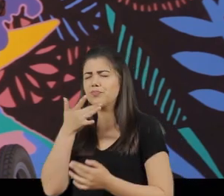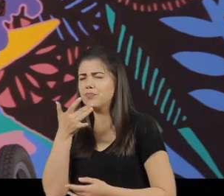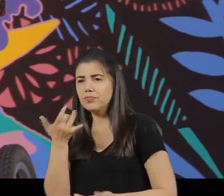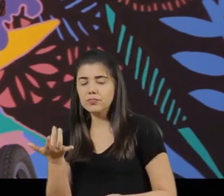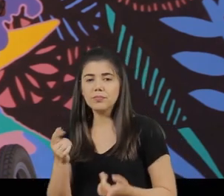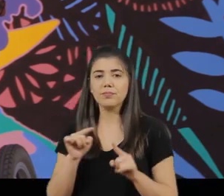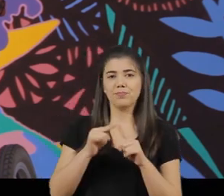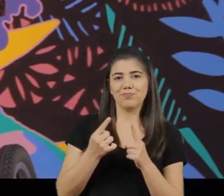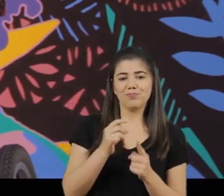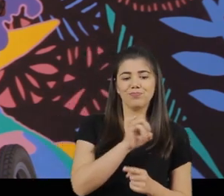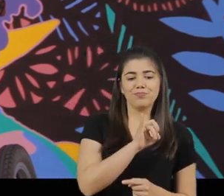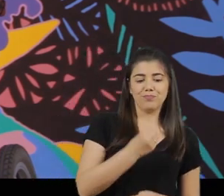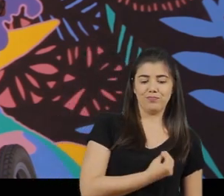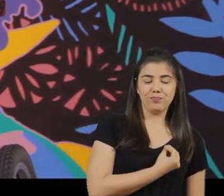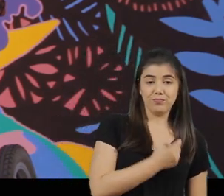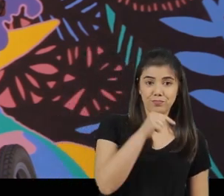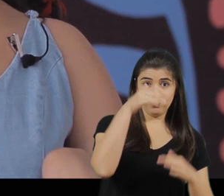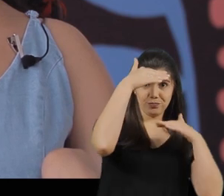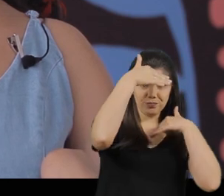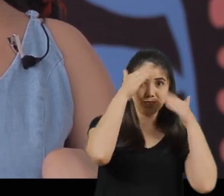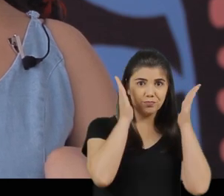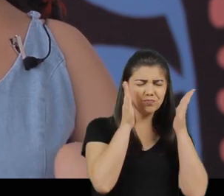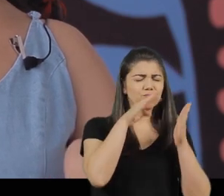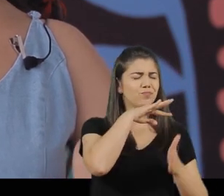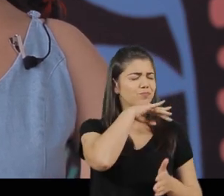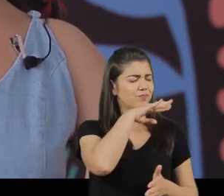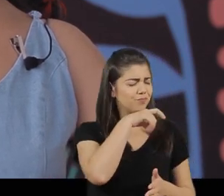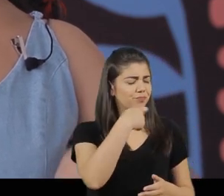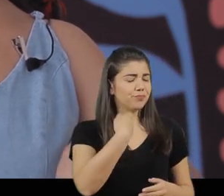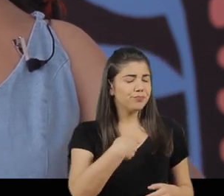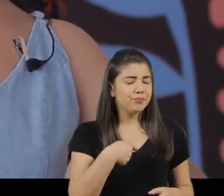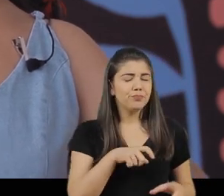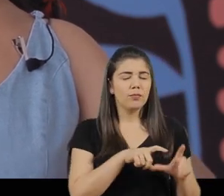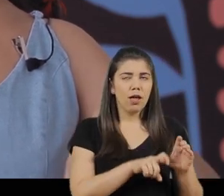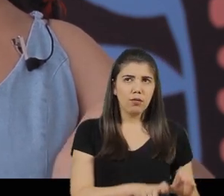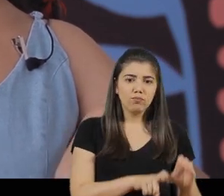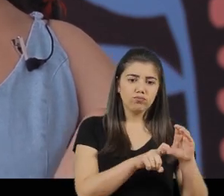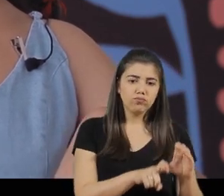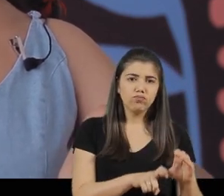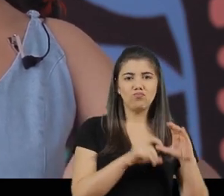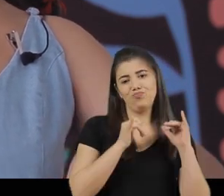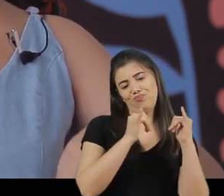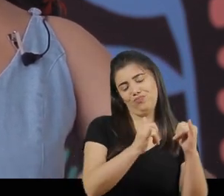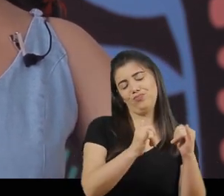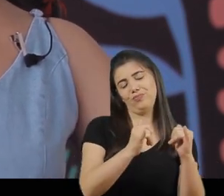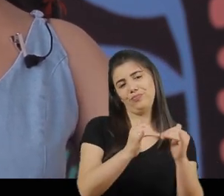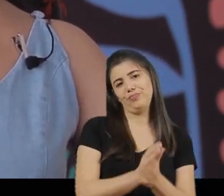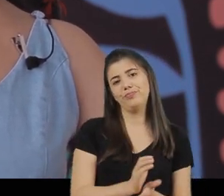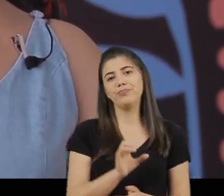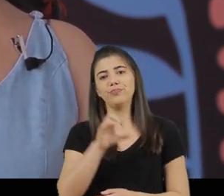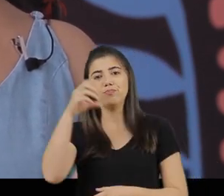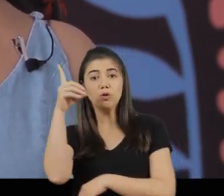essas coisas assim. A UFSM disponibiliza transporte em